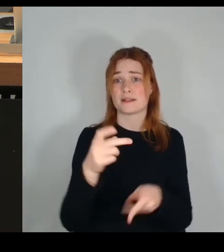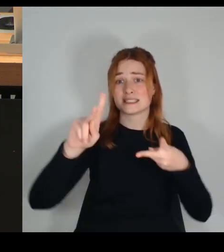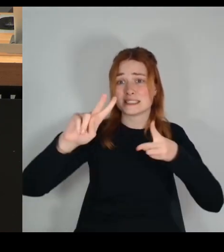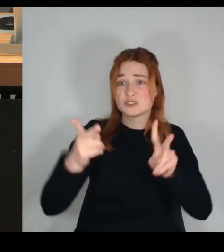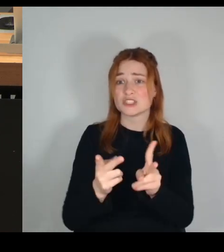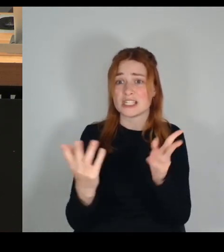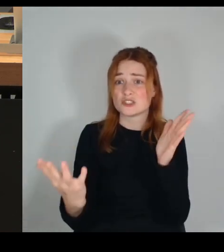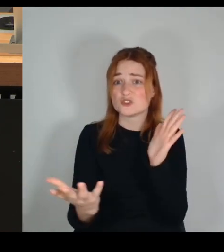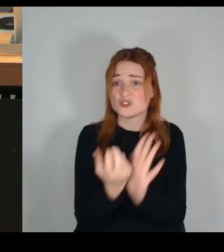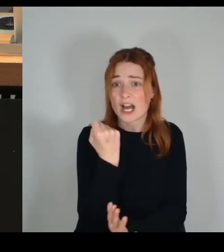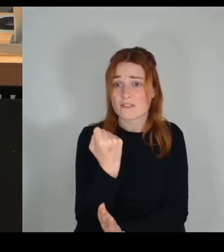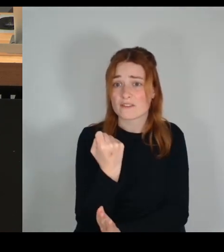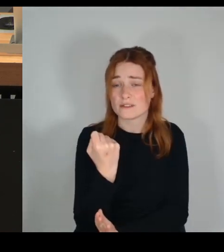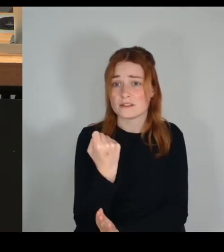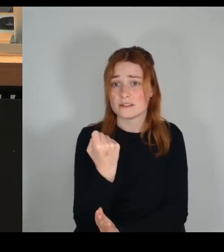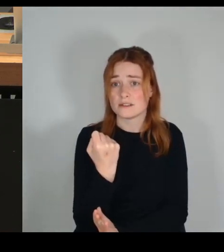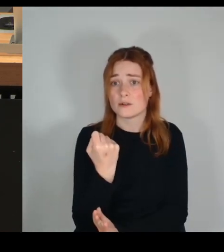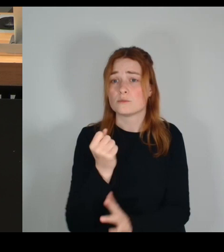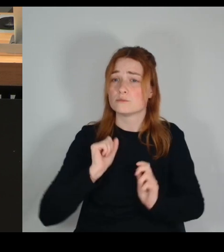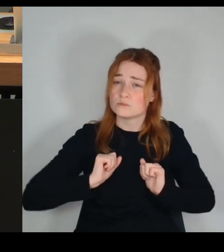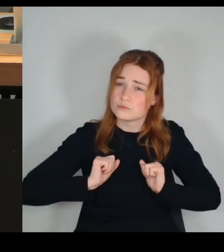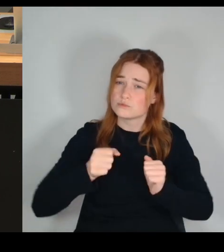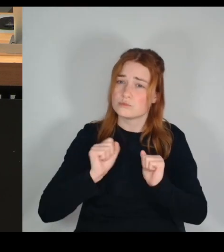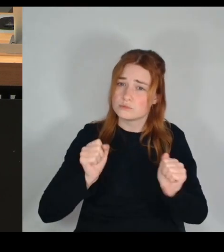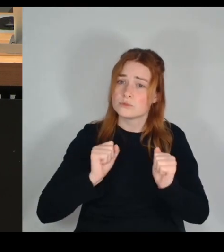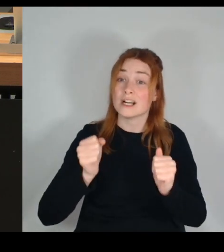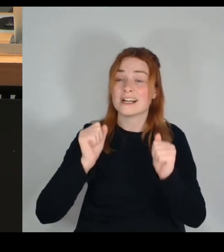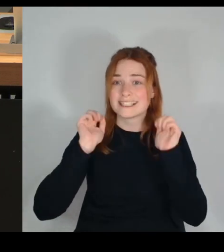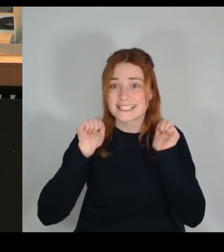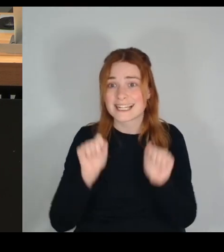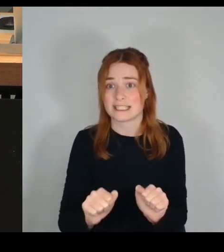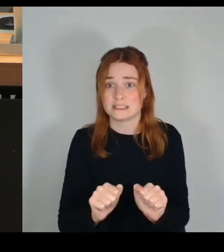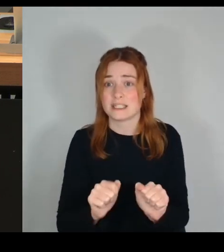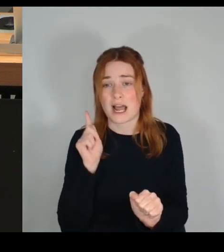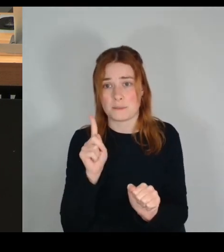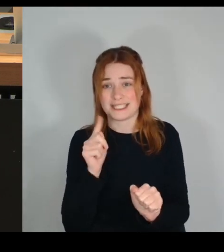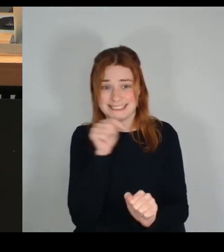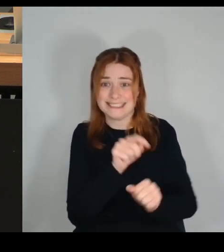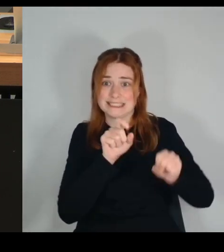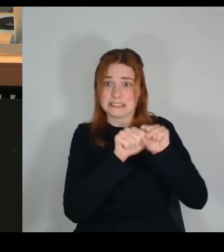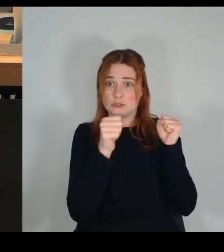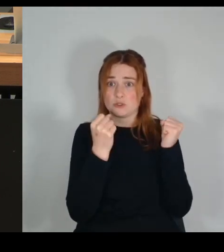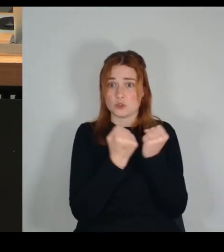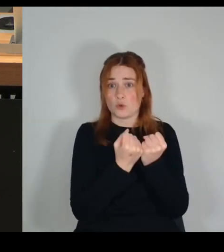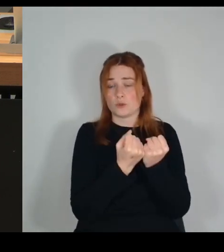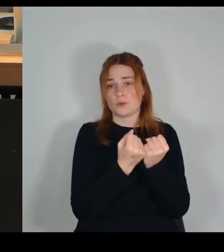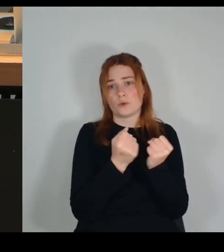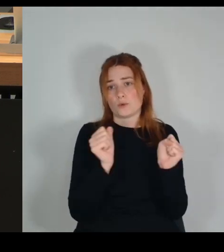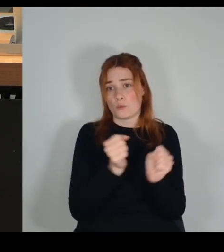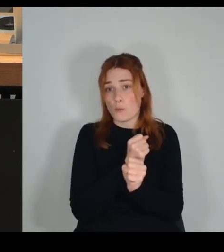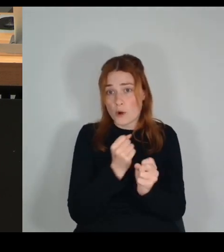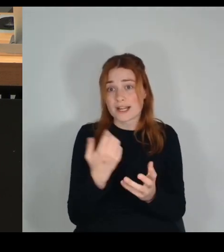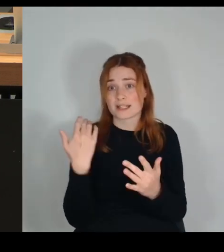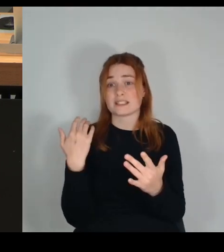Und das ist das, was diese Koalition schon getan hat und was sie in den folgenden Jahren auch noch weiter tun wird. Vielen Dank!